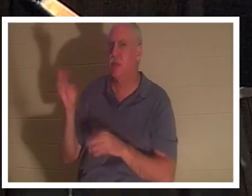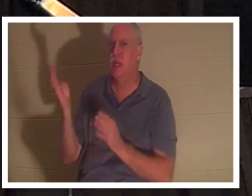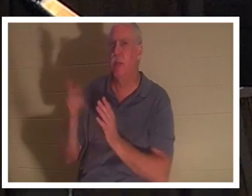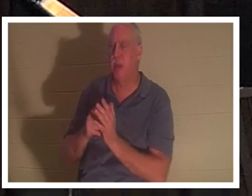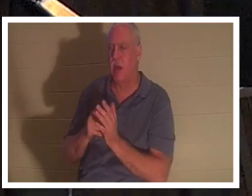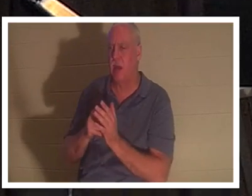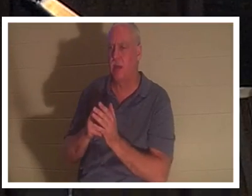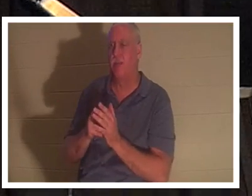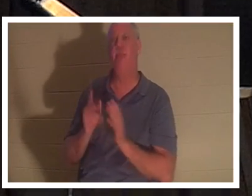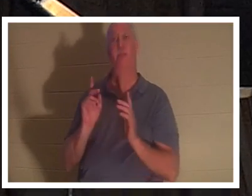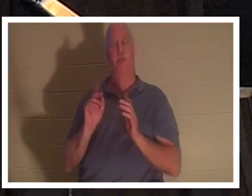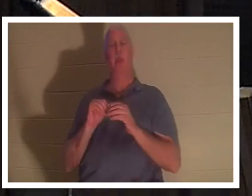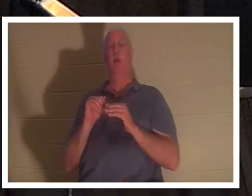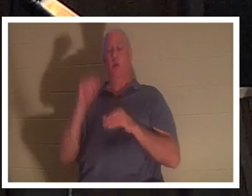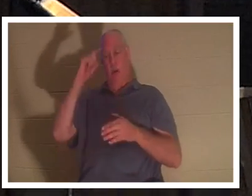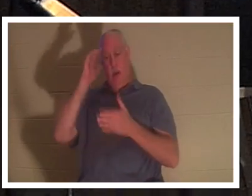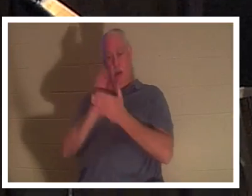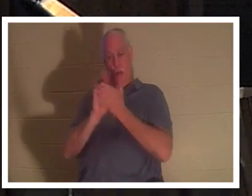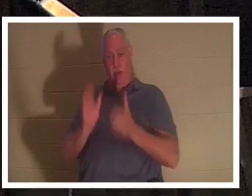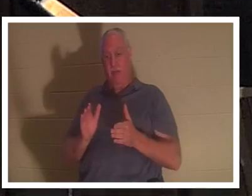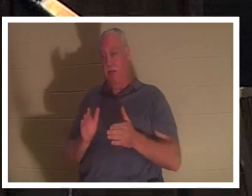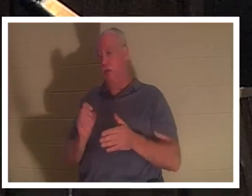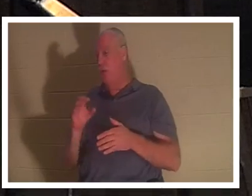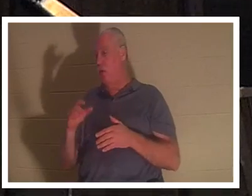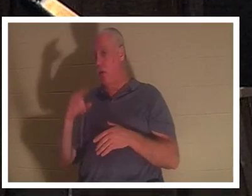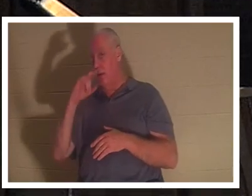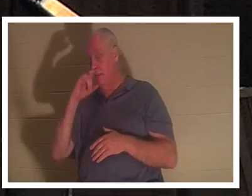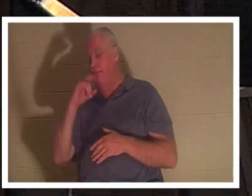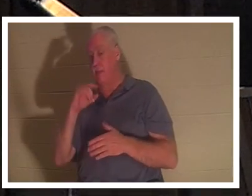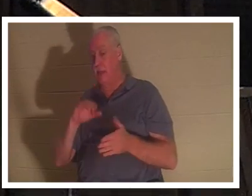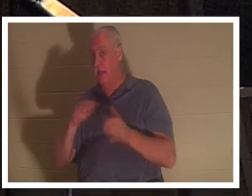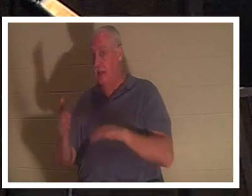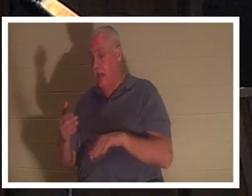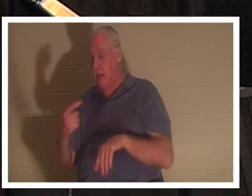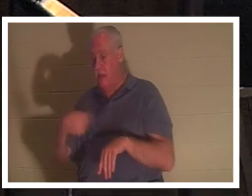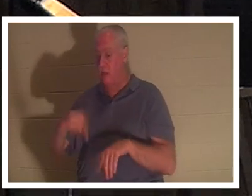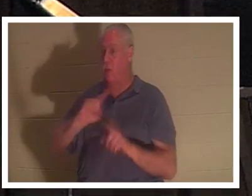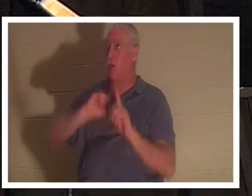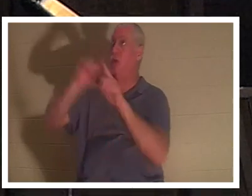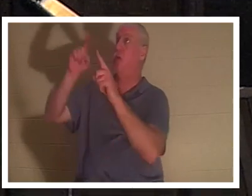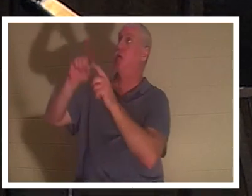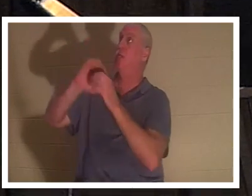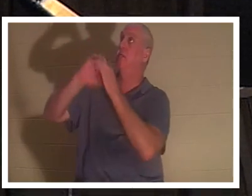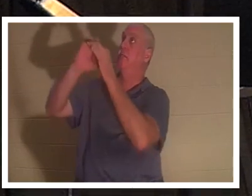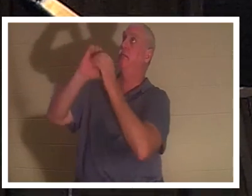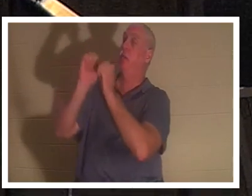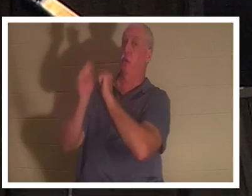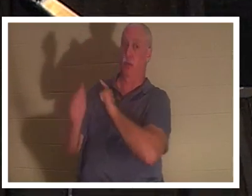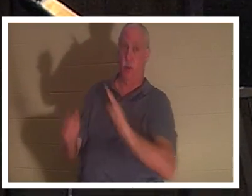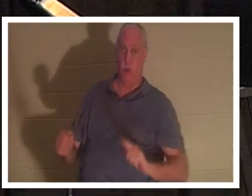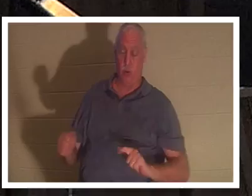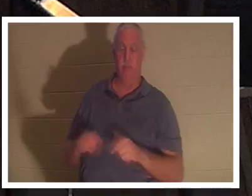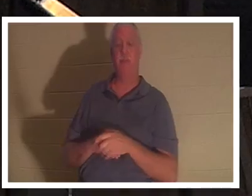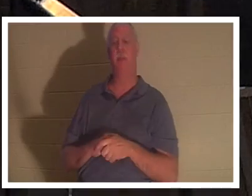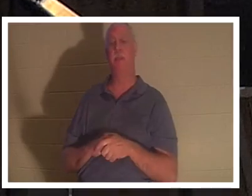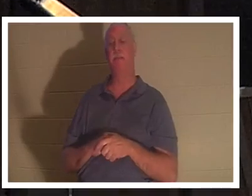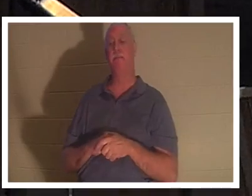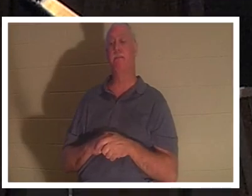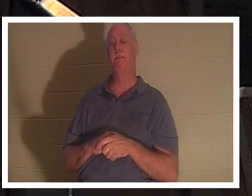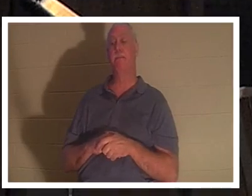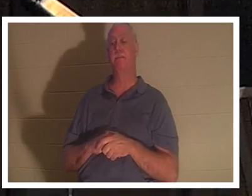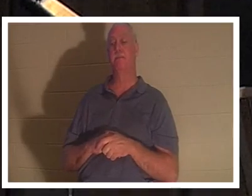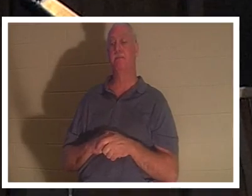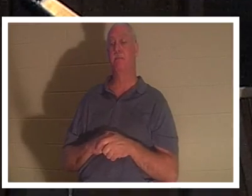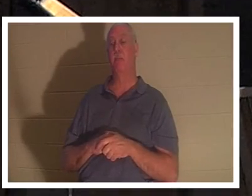ou un enfant meurt, nous allons être avec le Seigneur. Une personne n'est morte, selon le Seigneur Jésus,